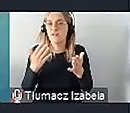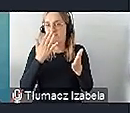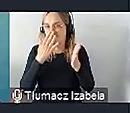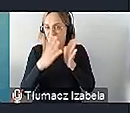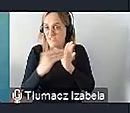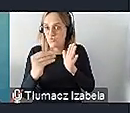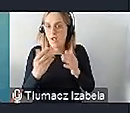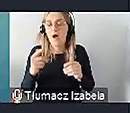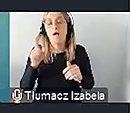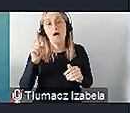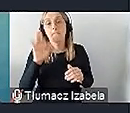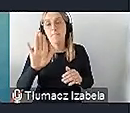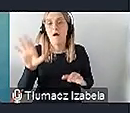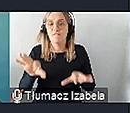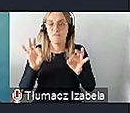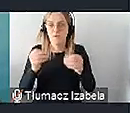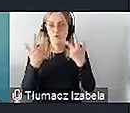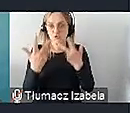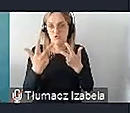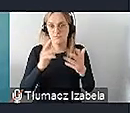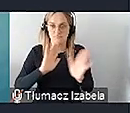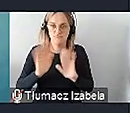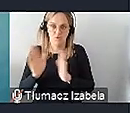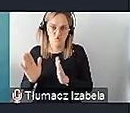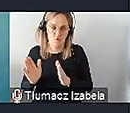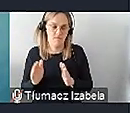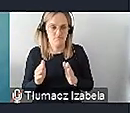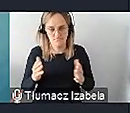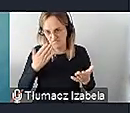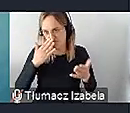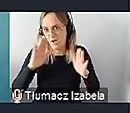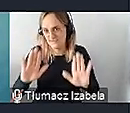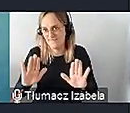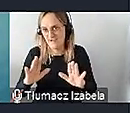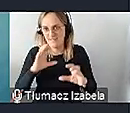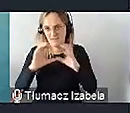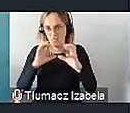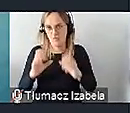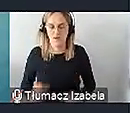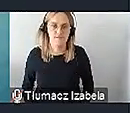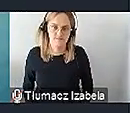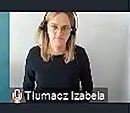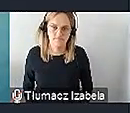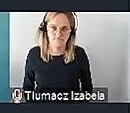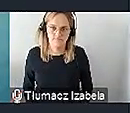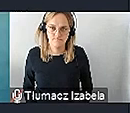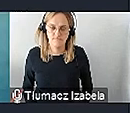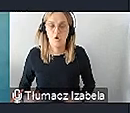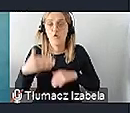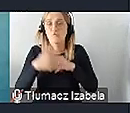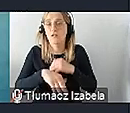i wiedzieli, że mają do wyboru te trzy style wizualizacji w prezentacji. I ostatnia rzecz, o której chciałem powiedzieć: